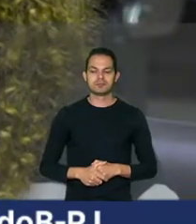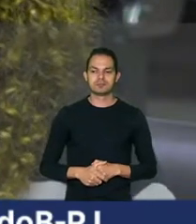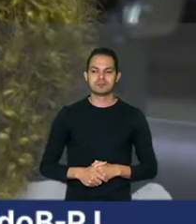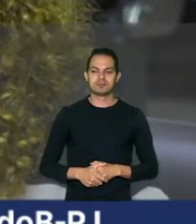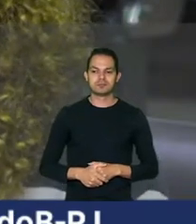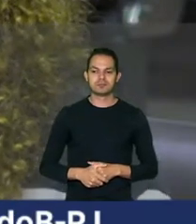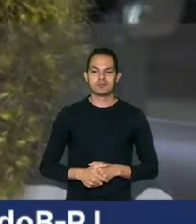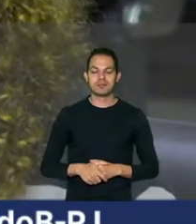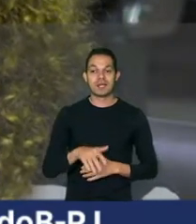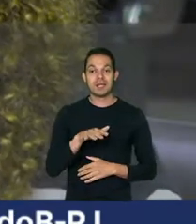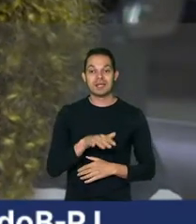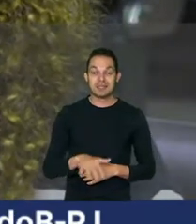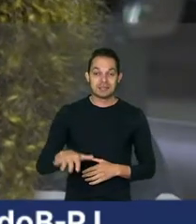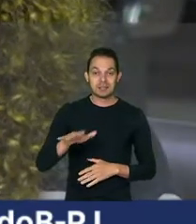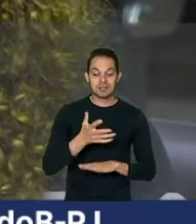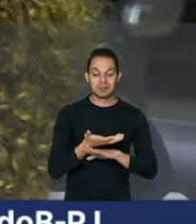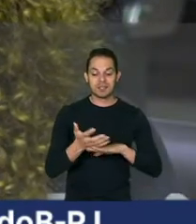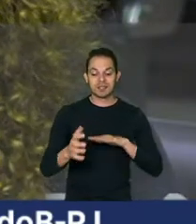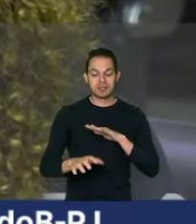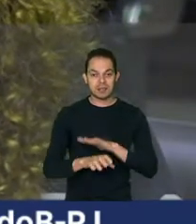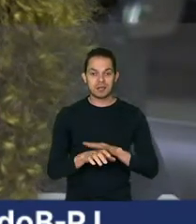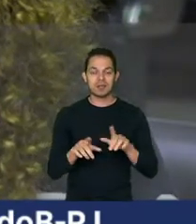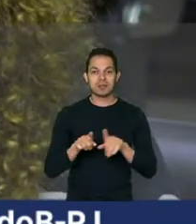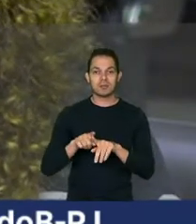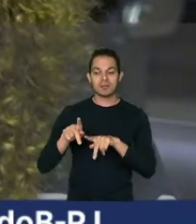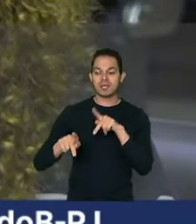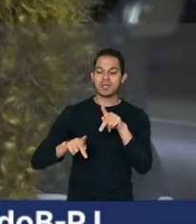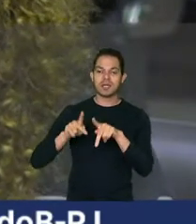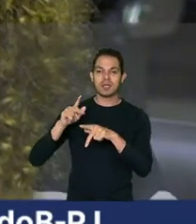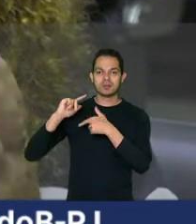NÓS ACHAMOS QUE NÃO É ADEQUADO, NO ENTANTO, A QUESTÃO AMBIENTAL E A QUESTÃO DOS RESPEITOS ÀS